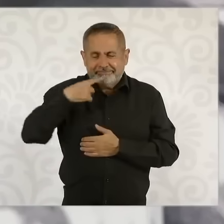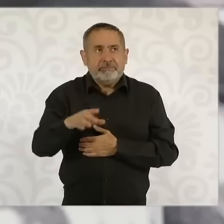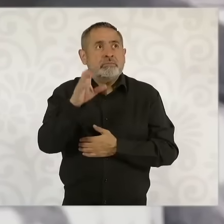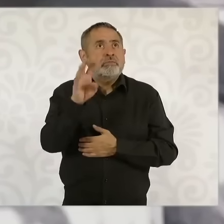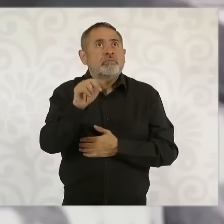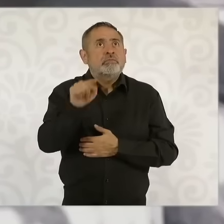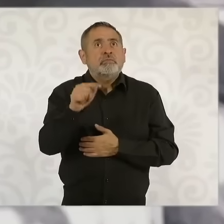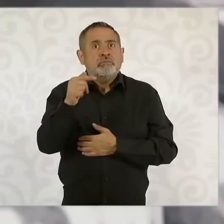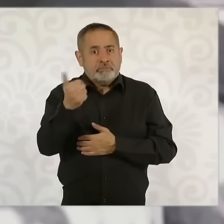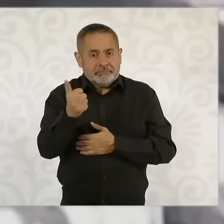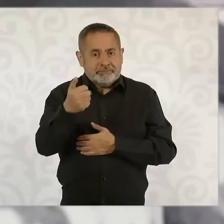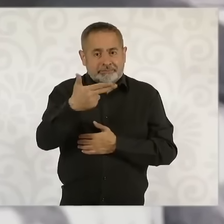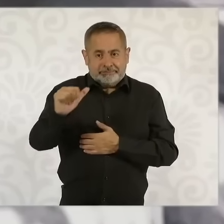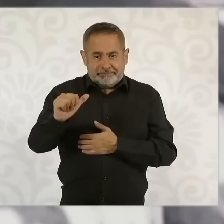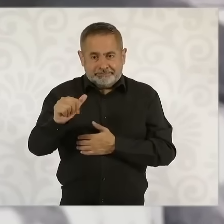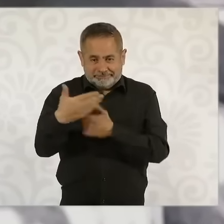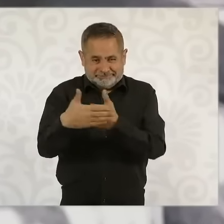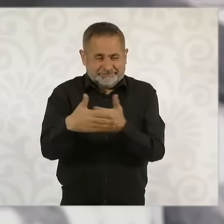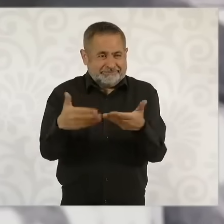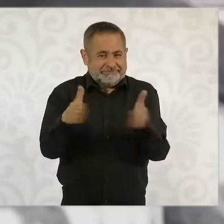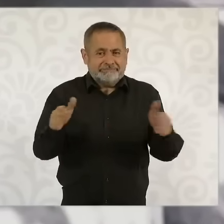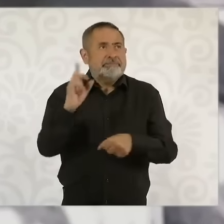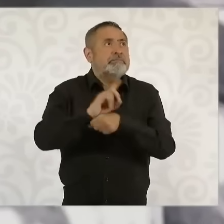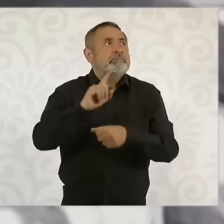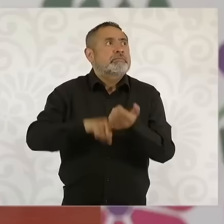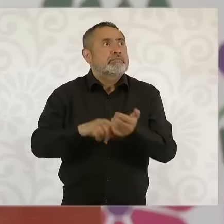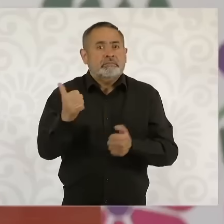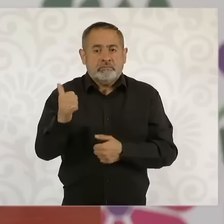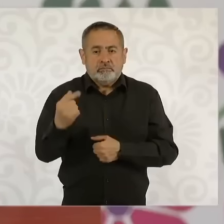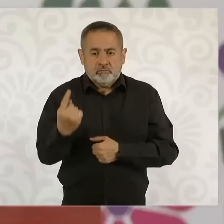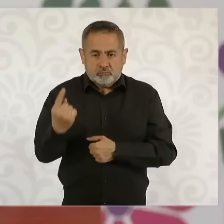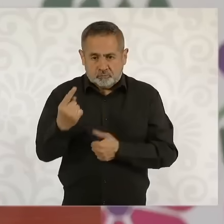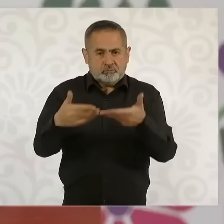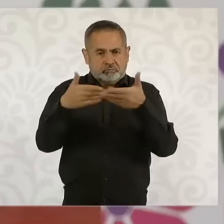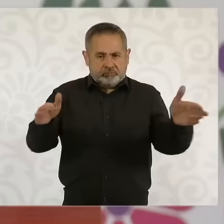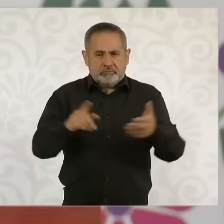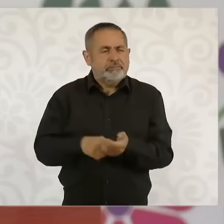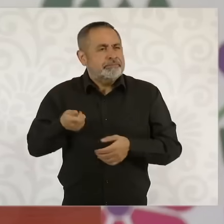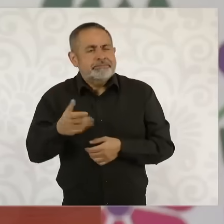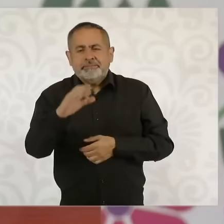haáreas, está por abrirse al público el próximo primero de agosto. Se llama la seiva porque es